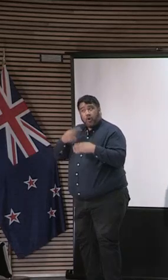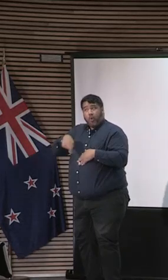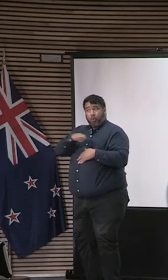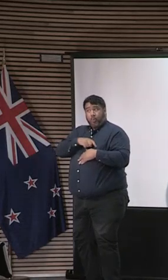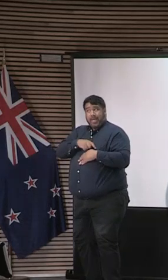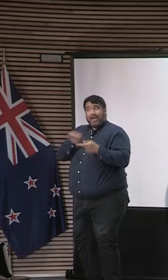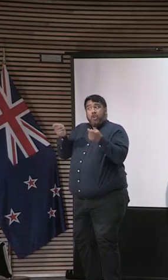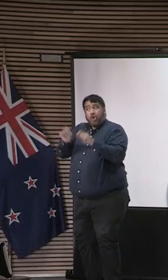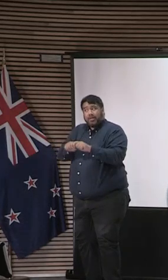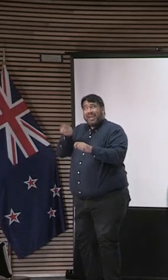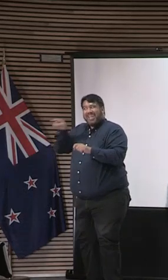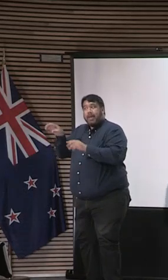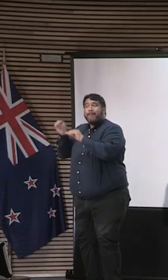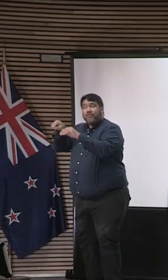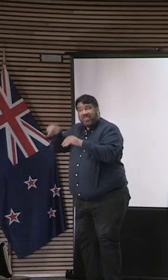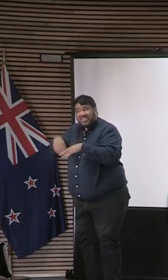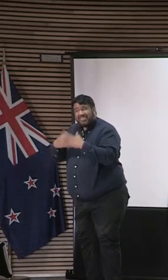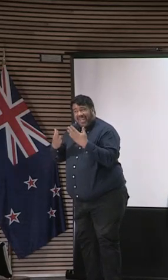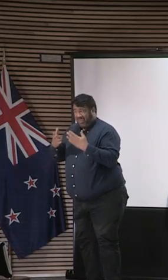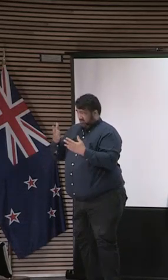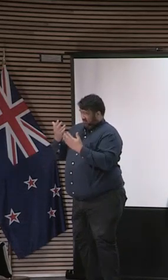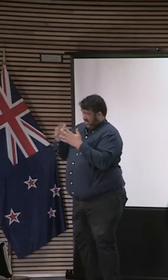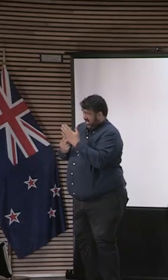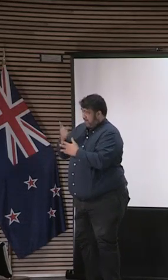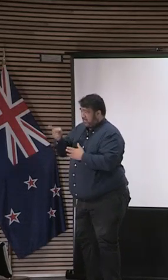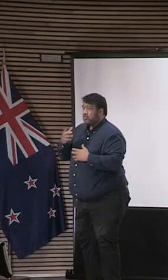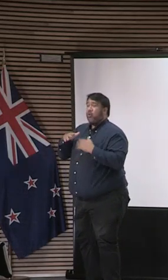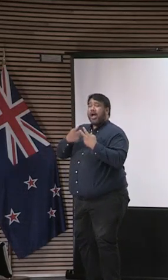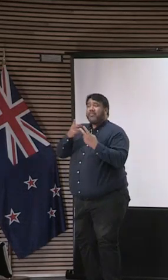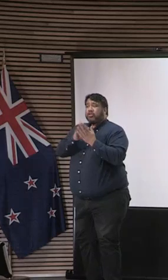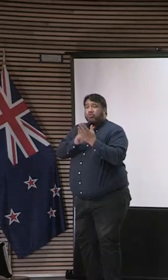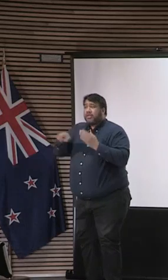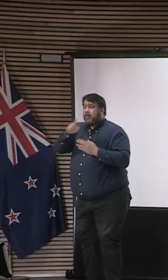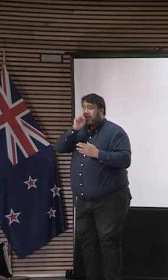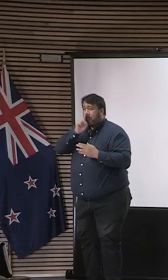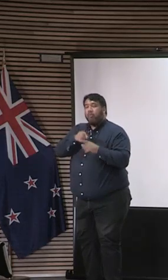te mea i oti ia ia tana hoko i mua i te aroaro o Aotearoa ara